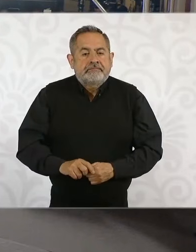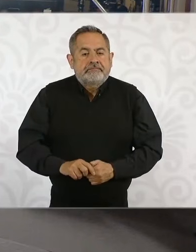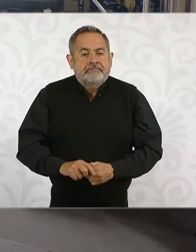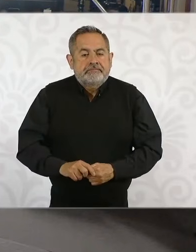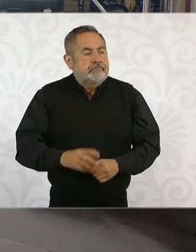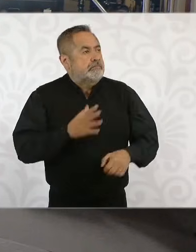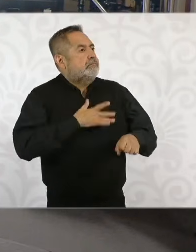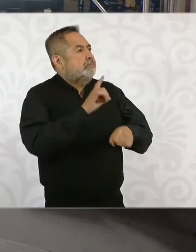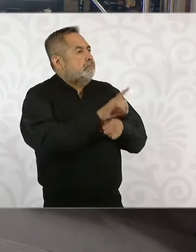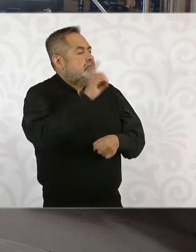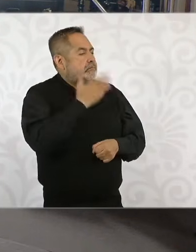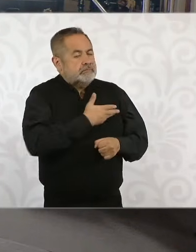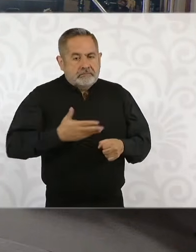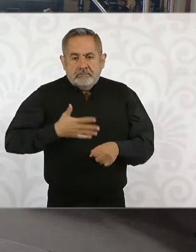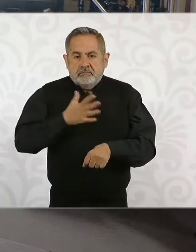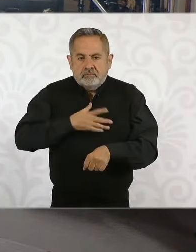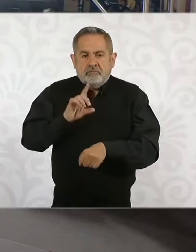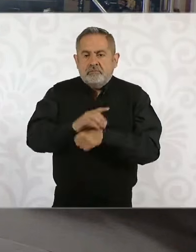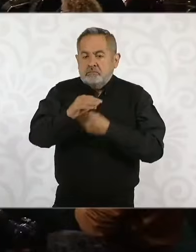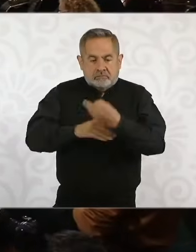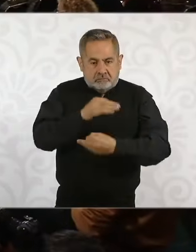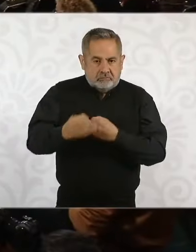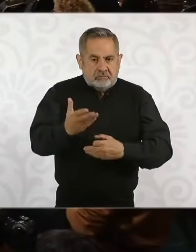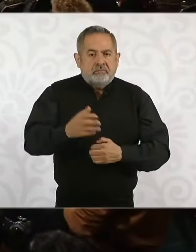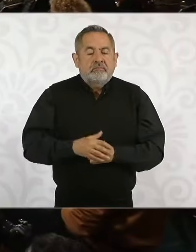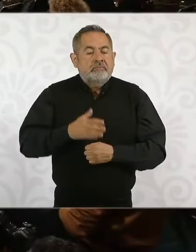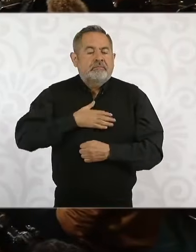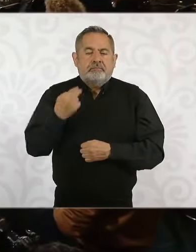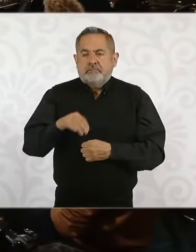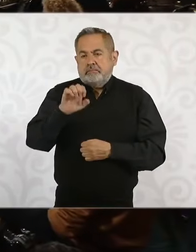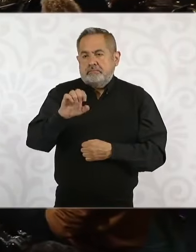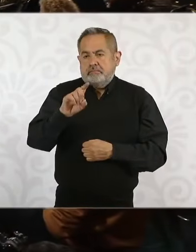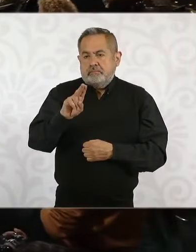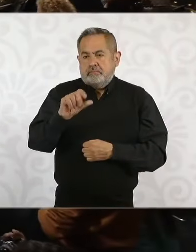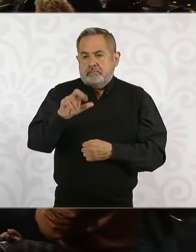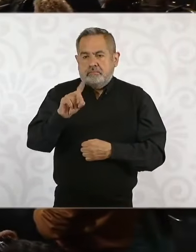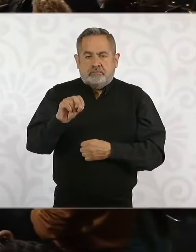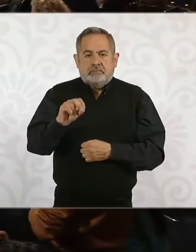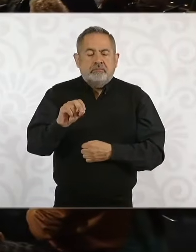Buenos días, presidenta. Buenos días a todos. Eduardo Esquivel Ancona, domo de cristal.